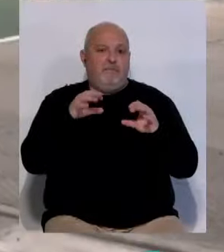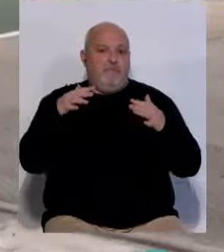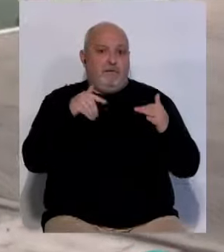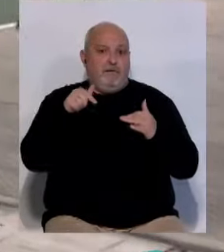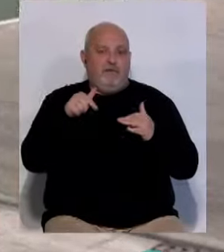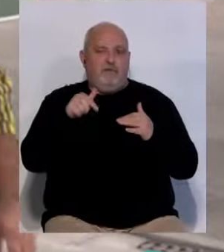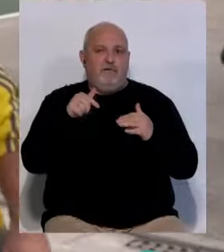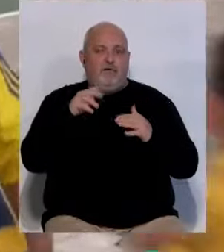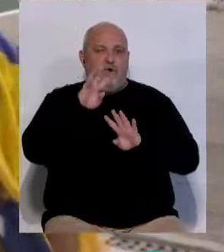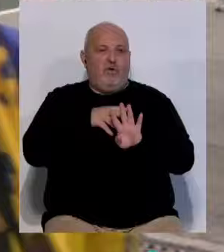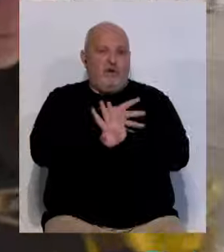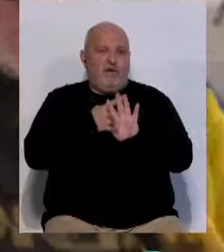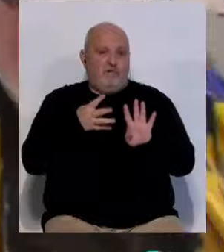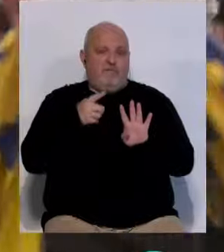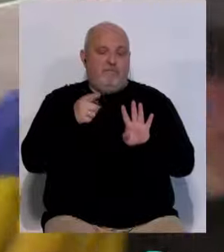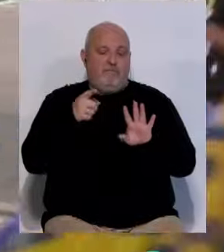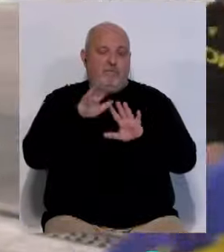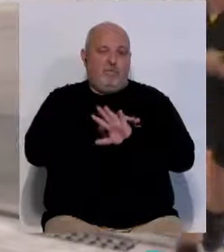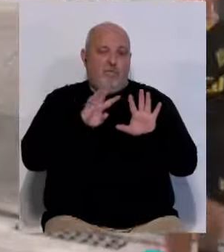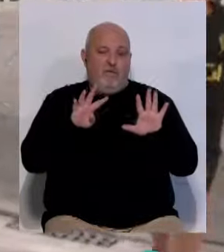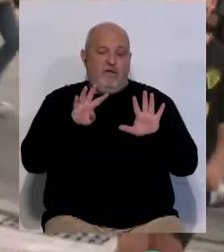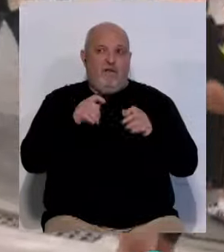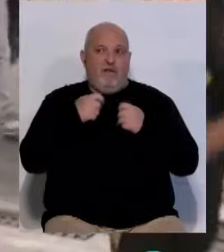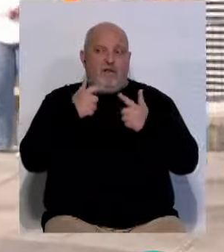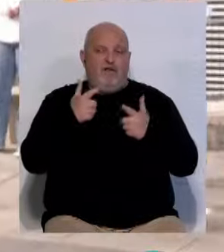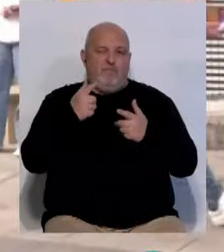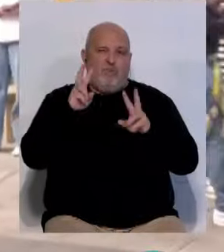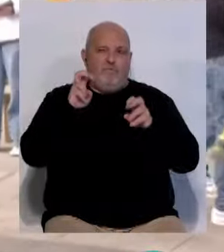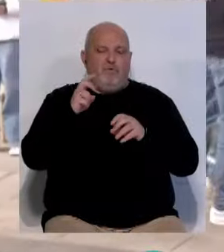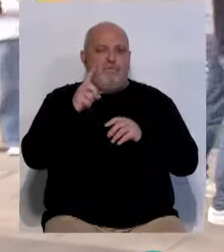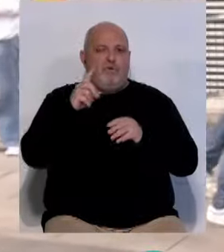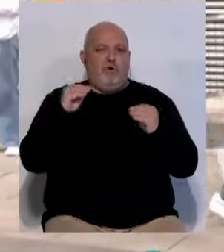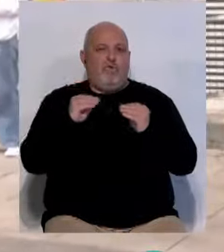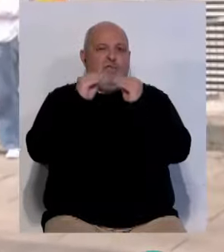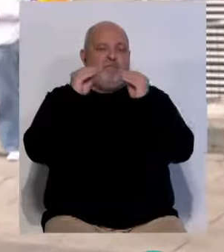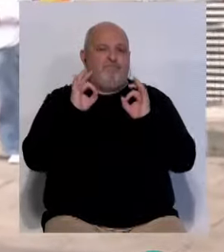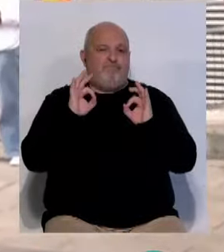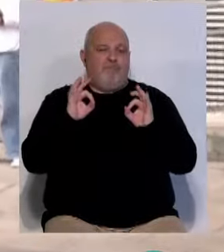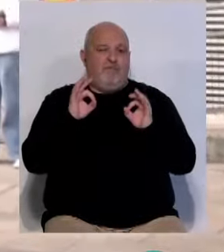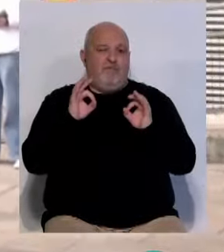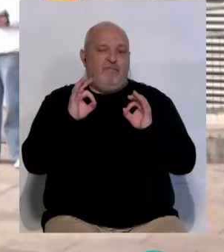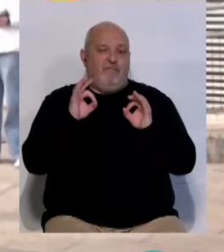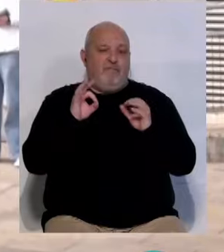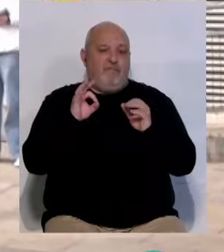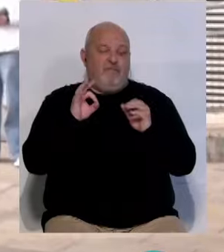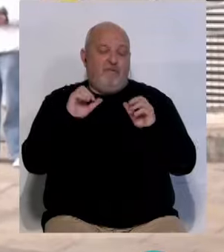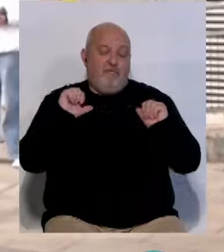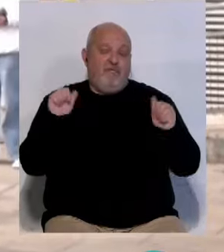con este horario H que ha fastidiado muchísimo porque coincide con la gran final del concurso